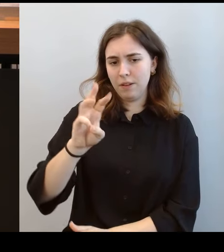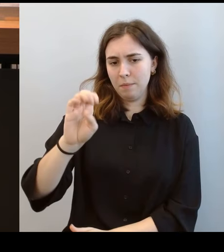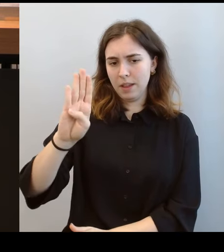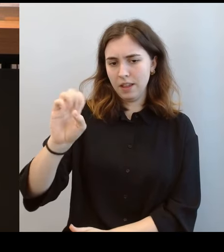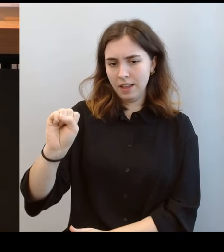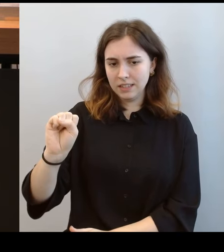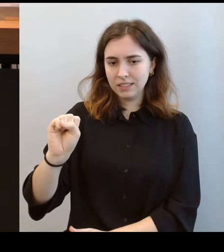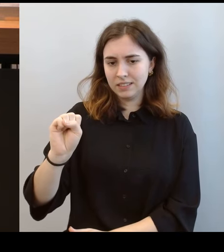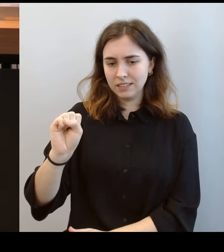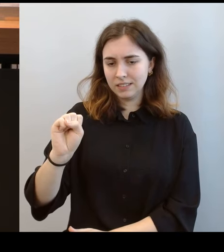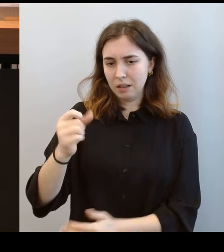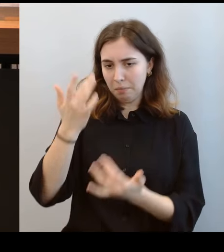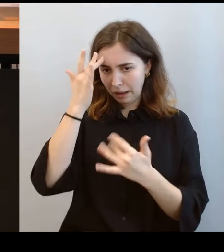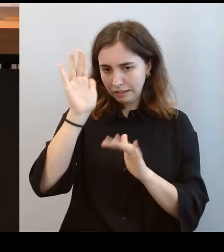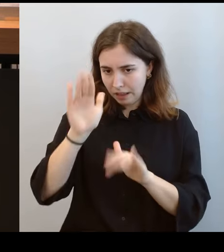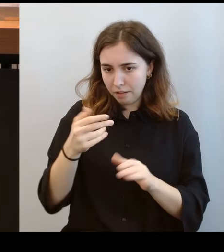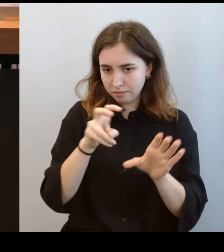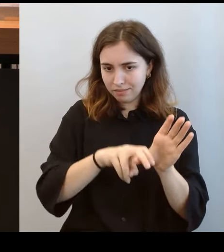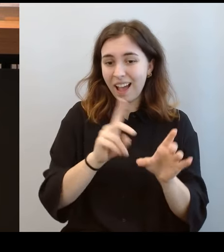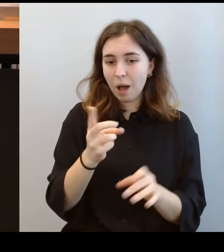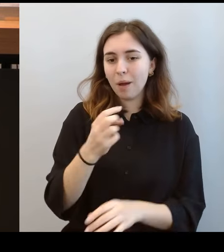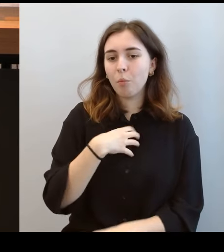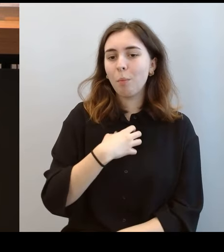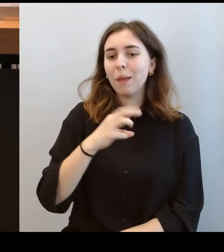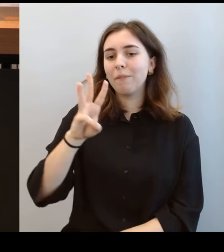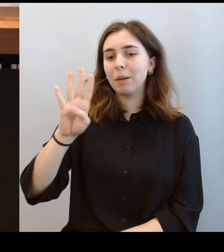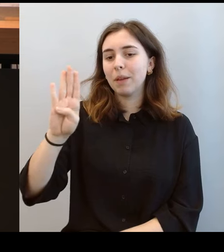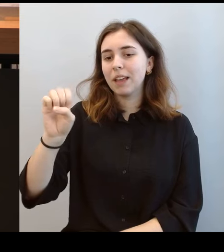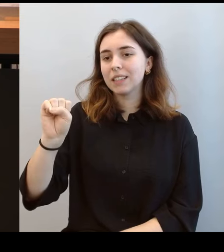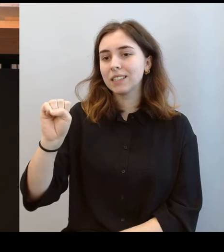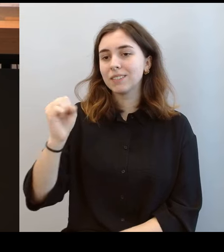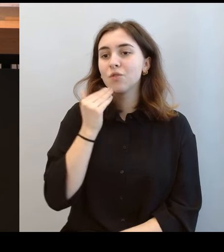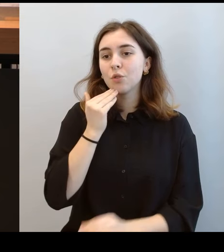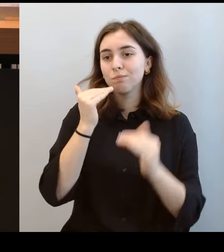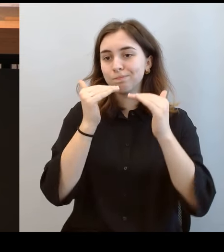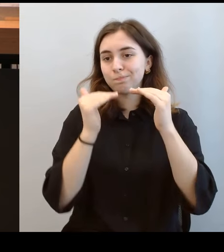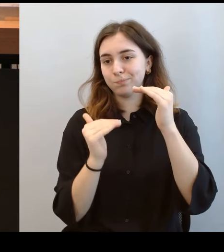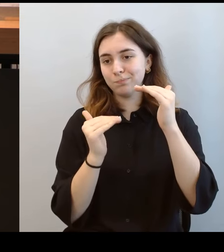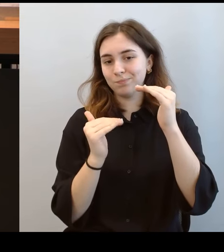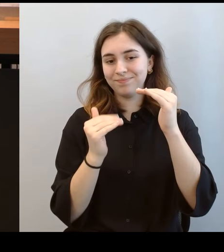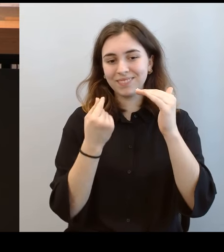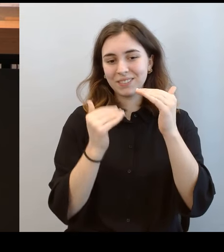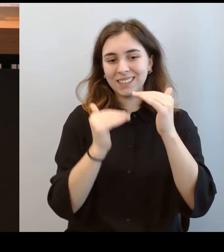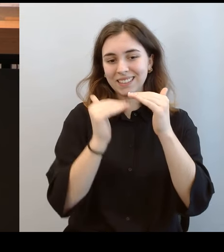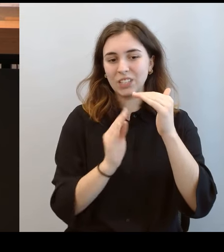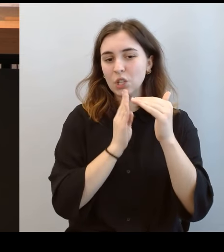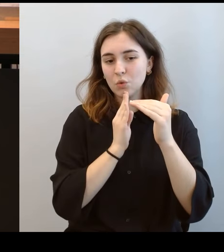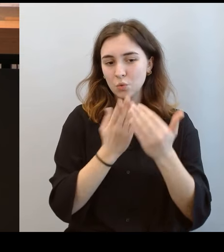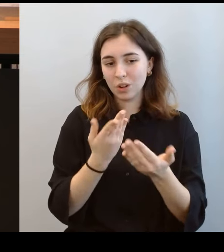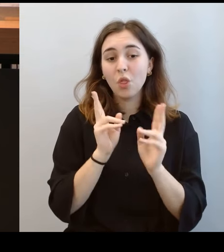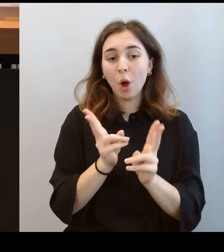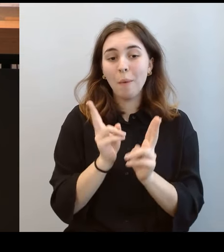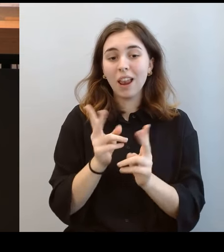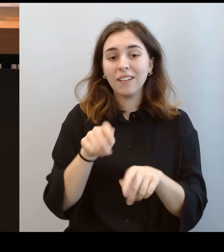Zahl sind es 1 Million Menschen, die WBS berechtigt sind, während lediglich 100.000 WBS Wohnungen vorhanden sind.